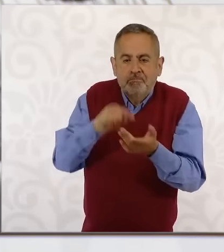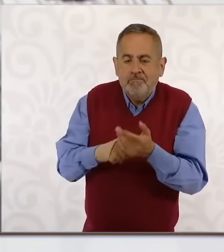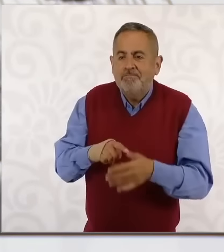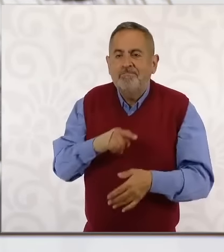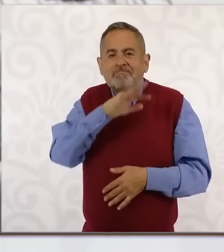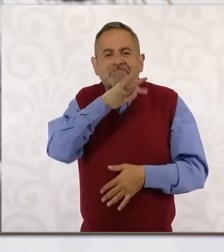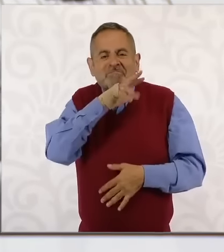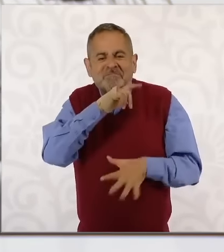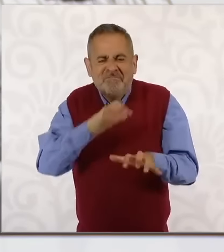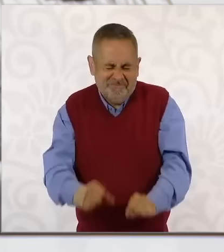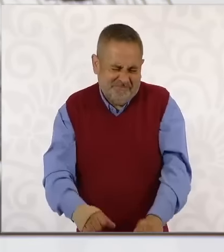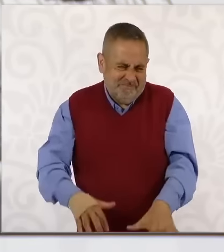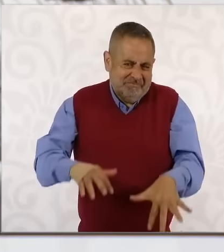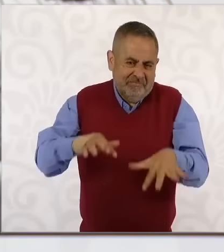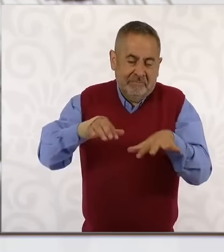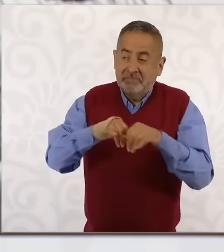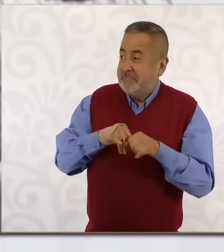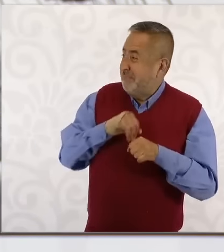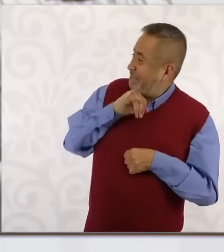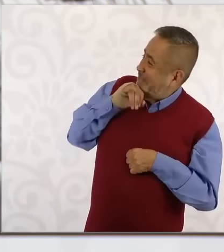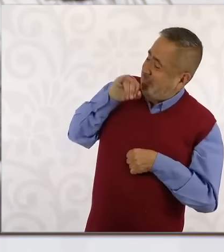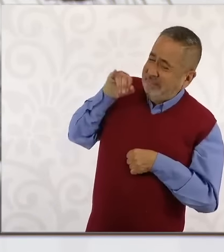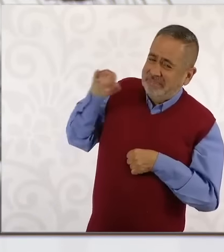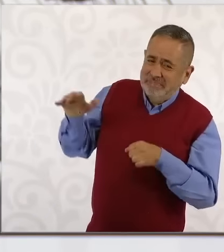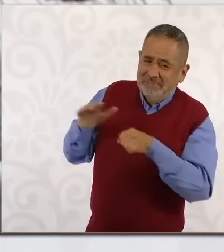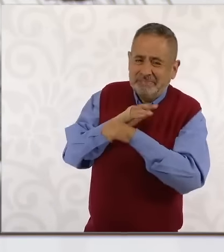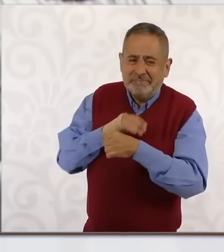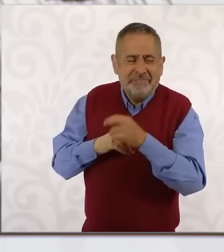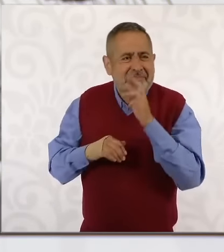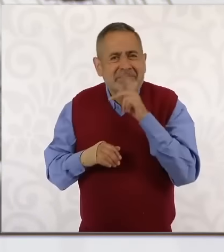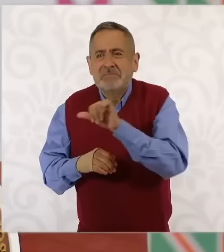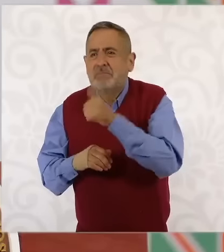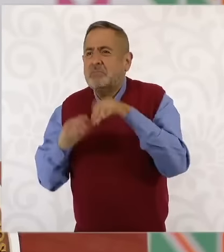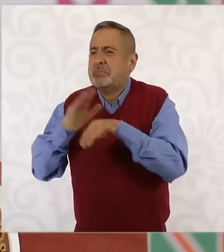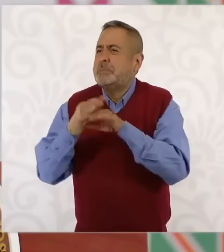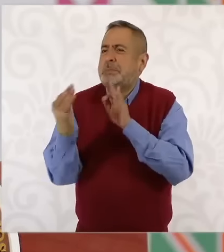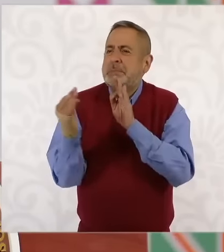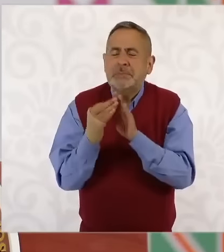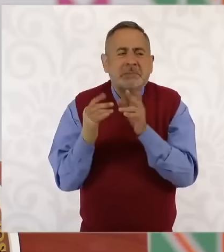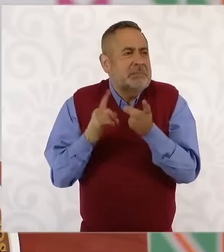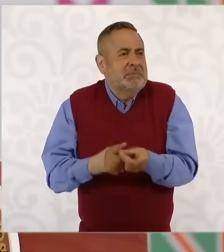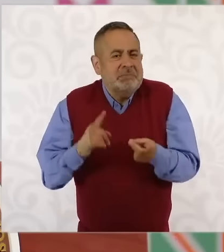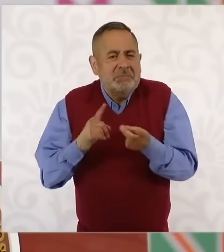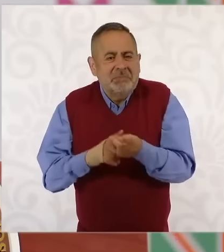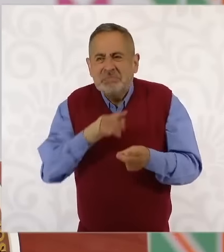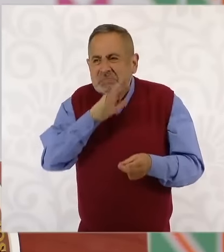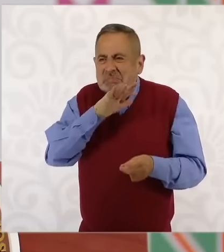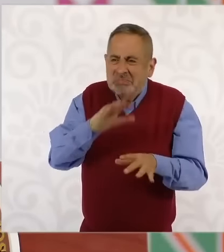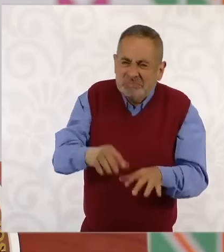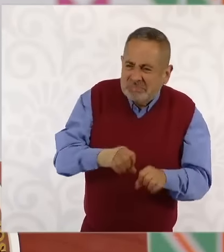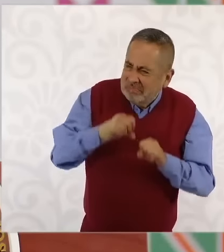sanitario está muy lejos. Entonces estuvo buscando un lugar para almacenar la basura y de ahí después